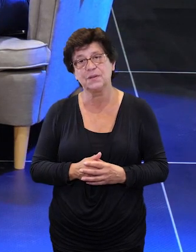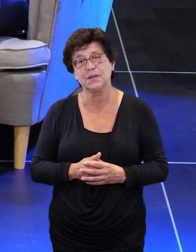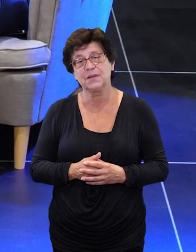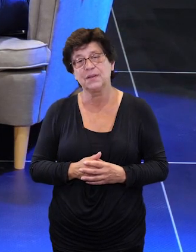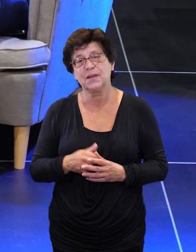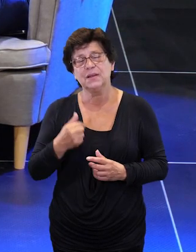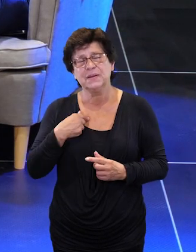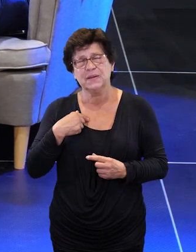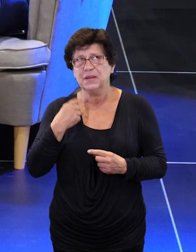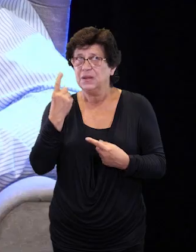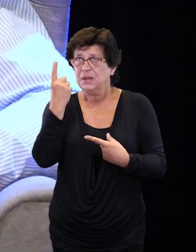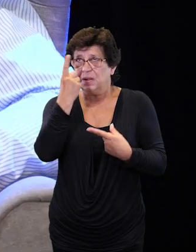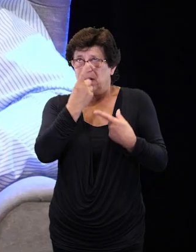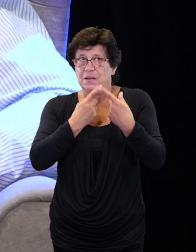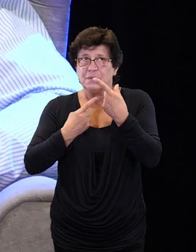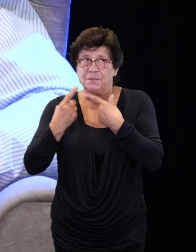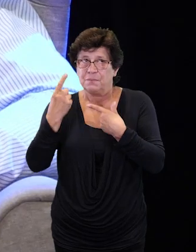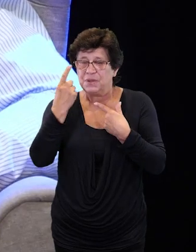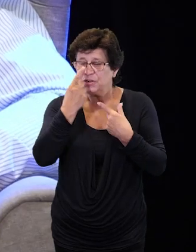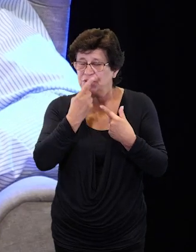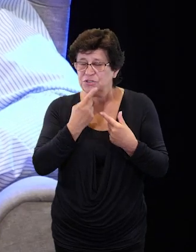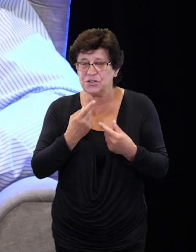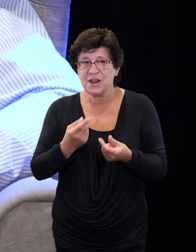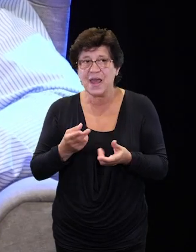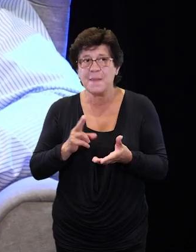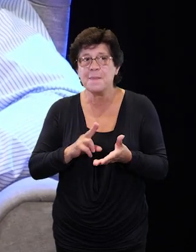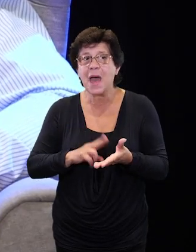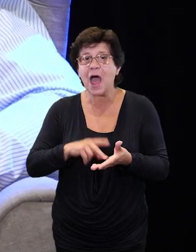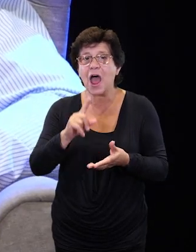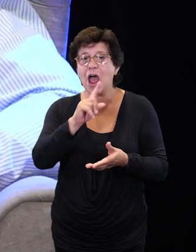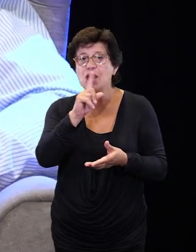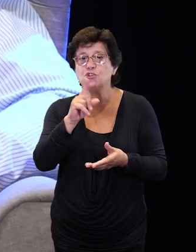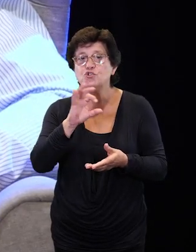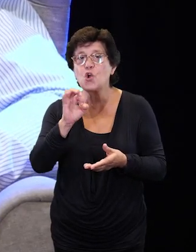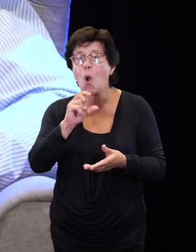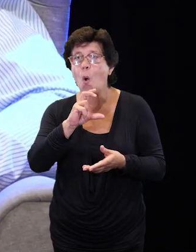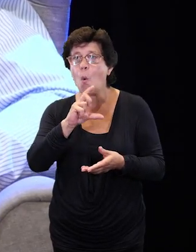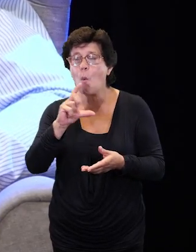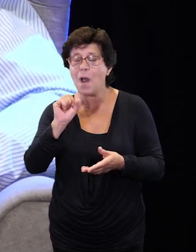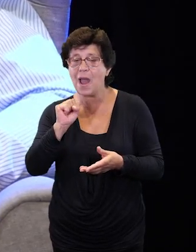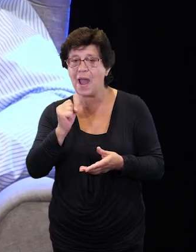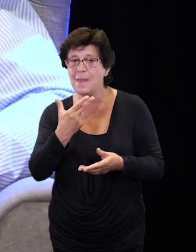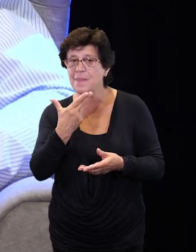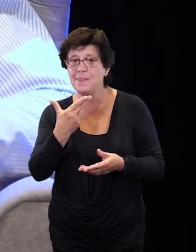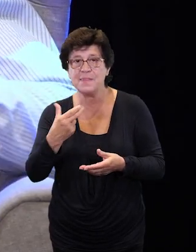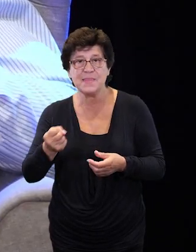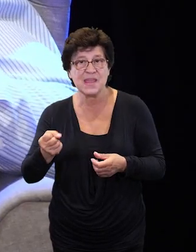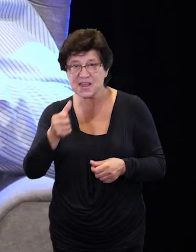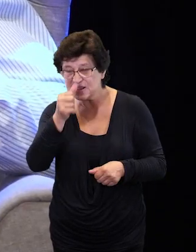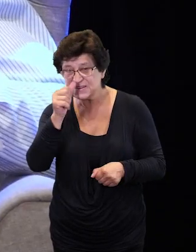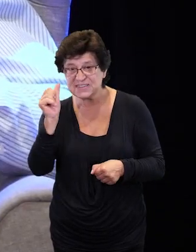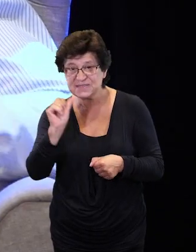Myślę, że na niesprawdzone zioła, które ktoś przywozi z jakiegoś kraju,